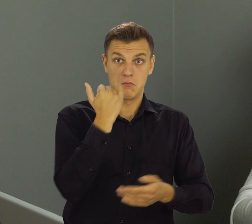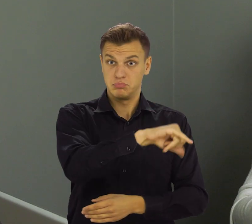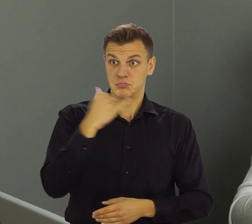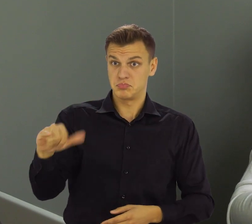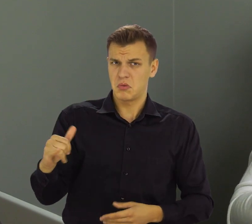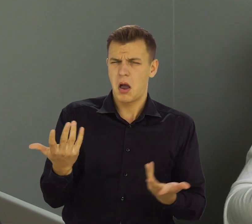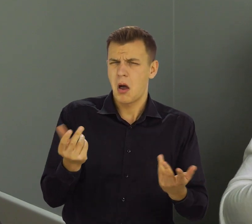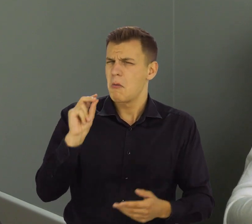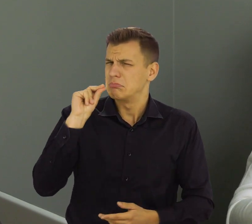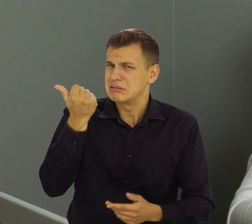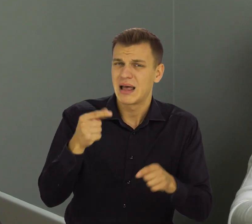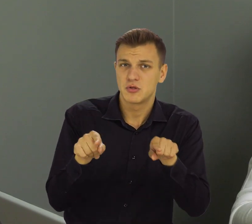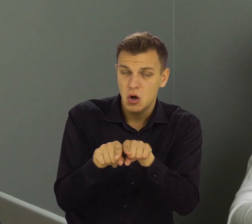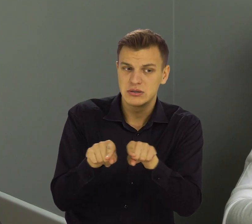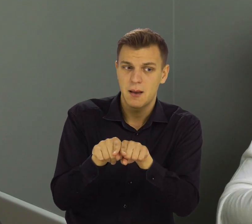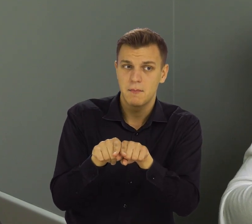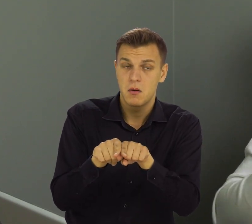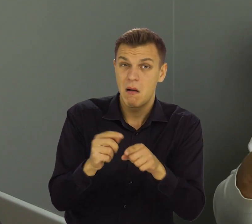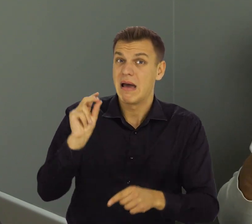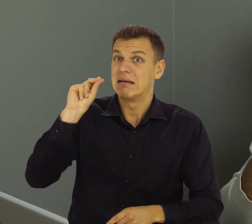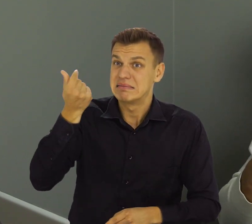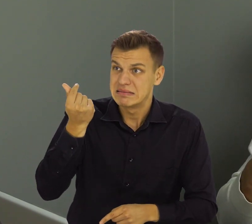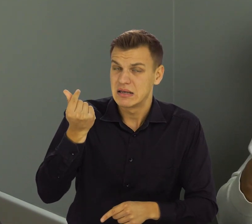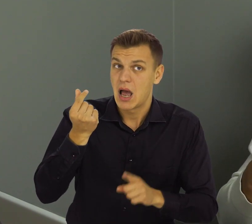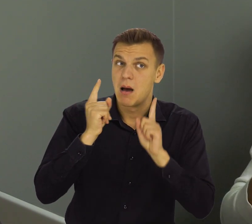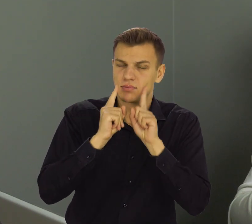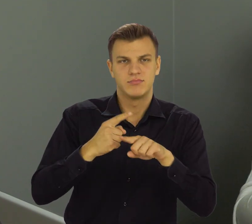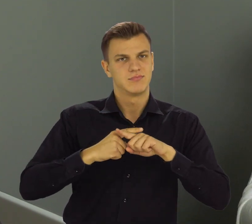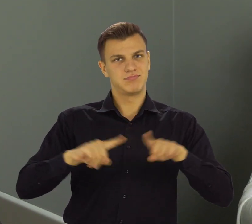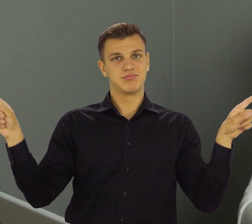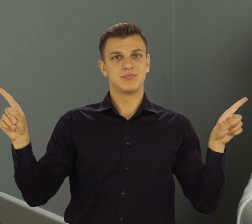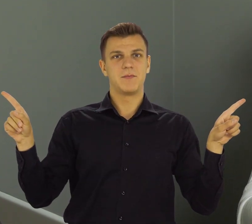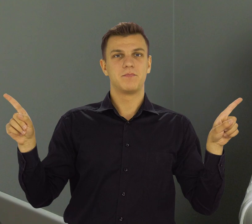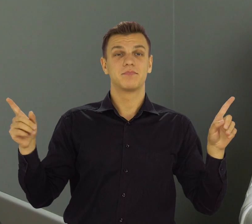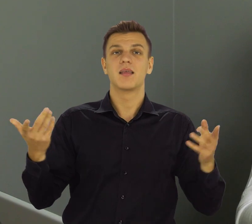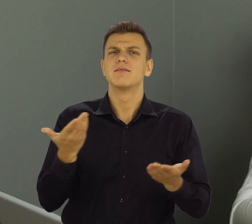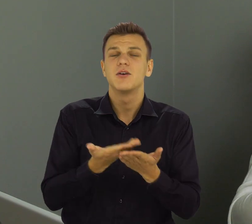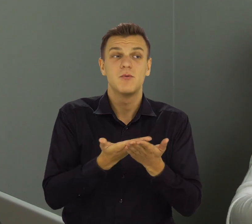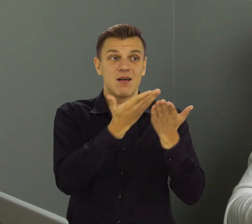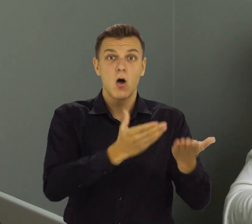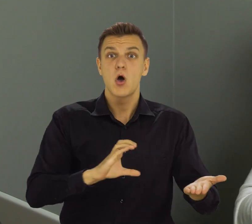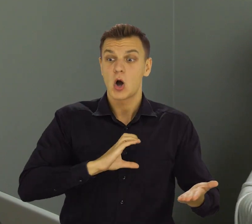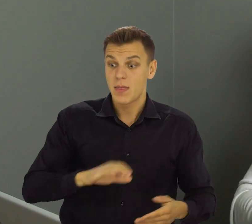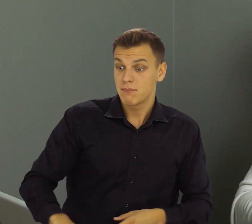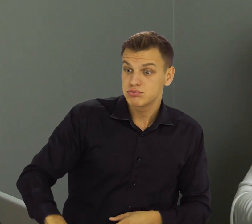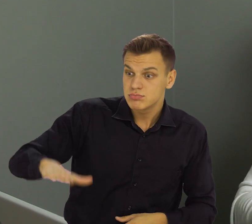Prawie w tym przypadku robi kolosalną różnicę – osoby takie wzrastają w zupełnie innym otoczeniu